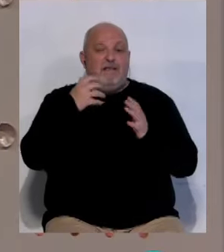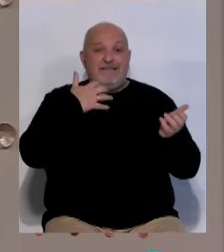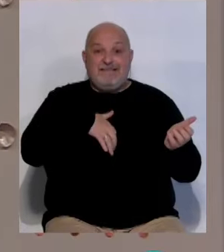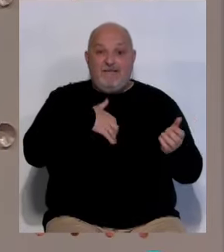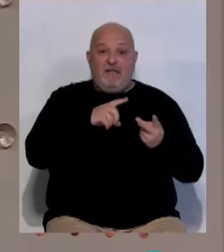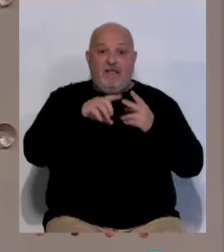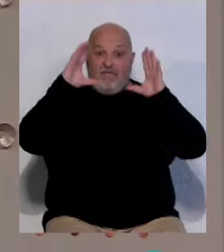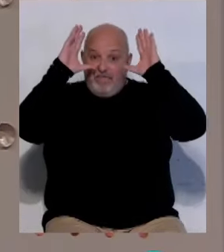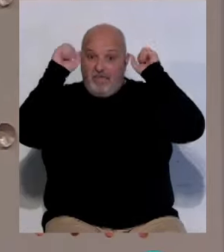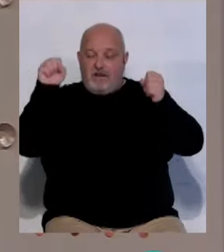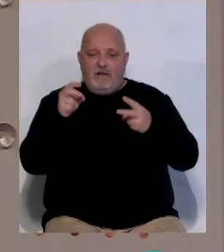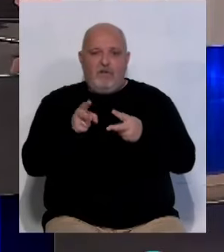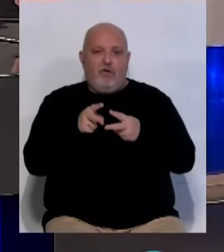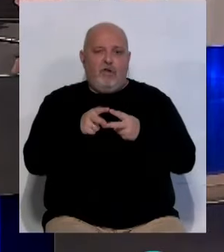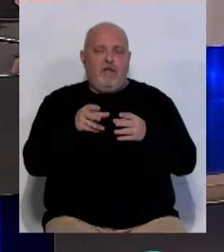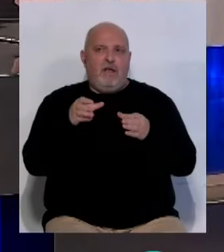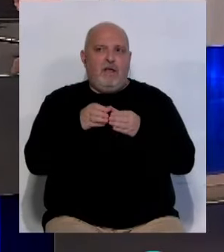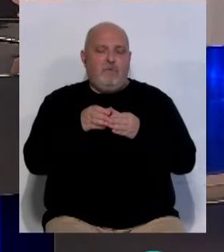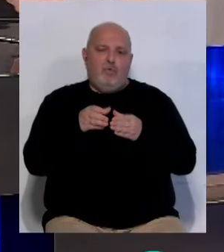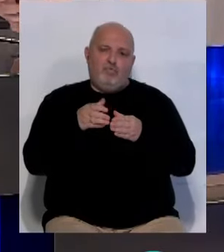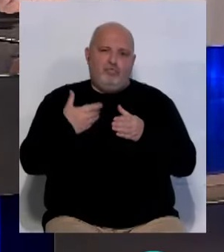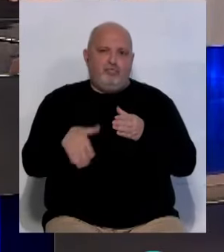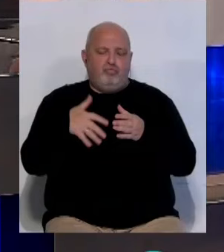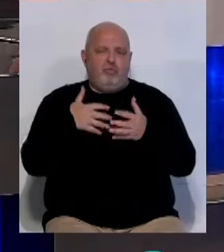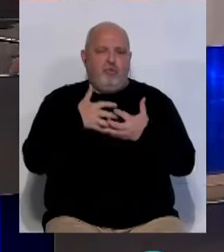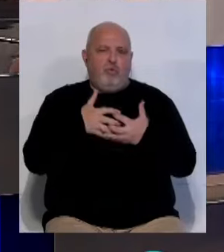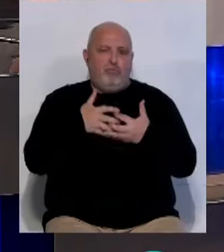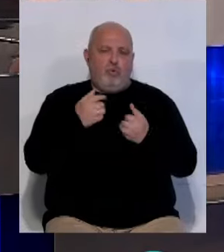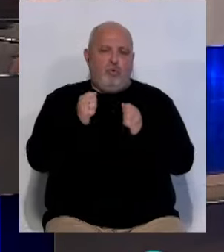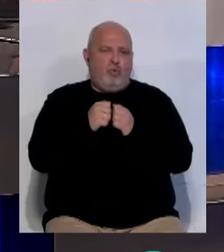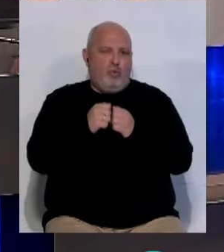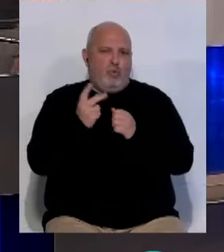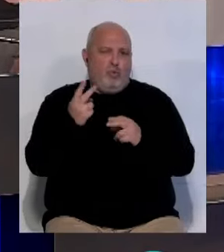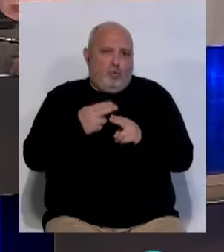el Celta no me parecen buenos compañeros para la lucha por por la permanencia porque sabemos que